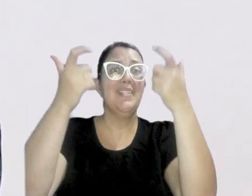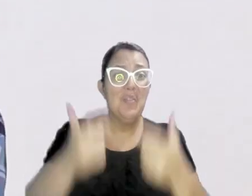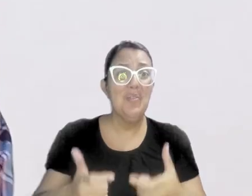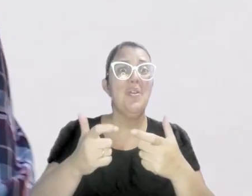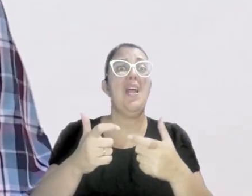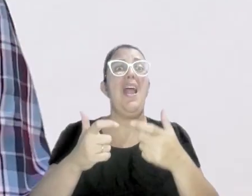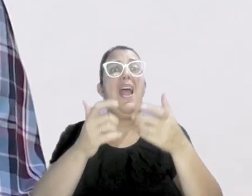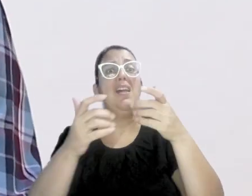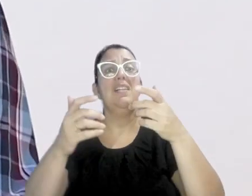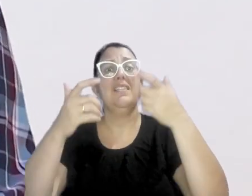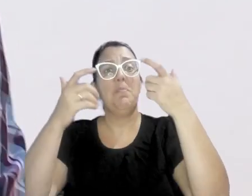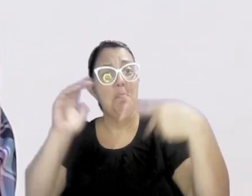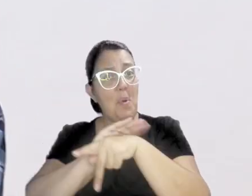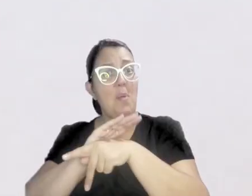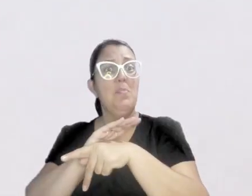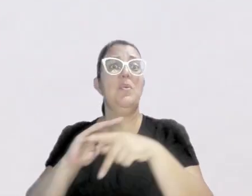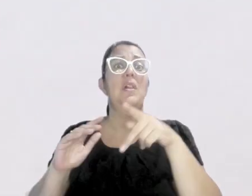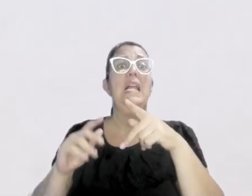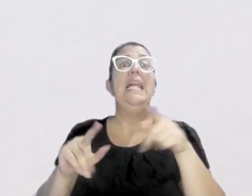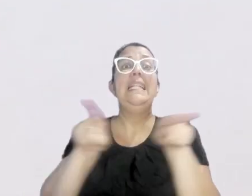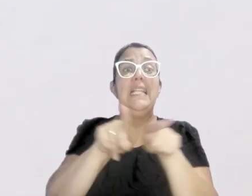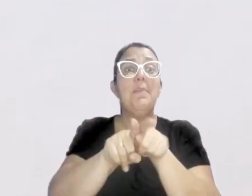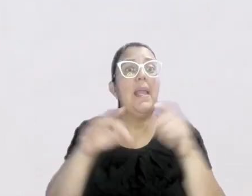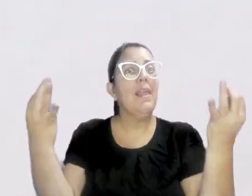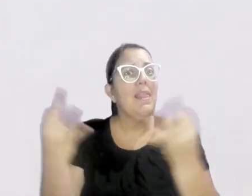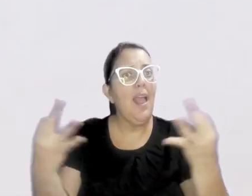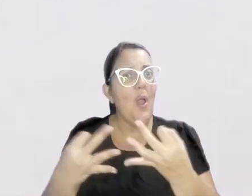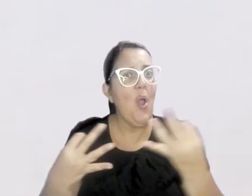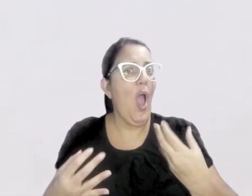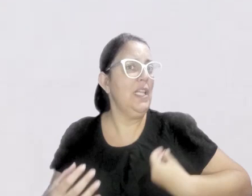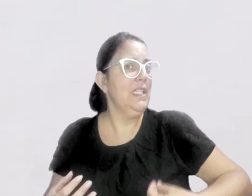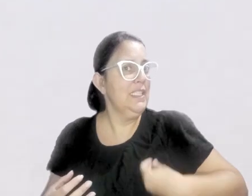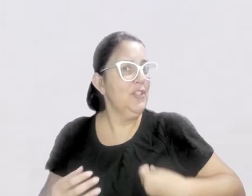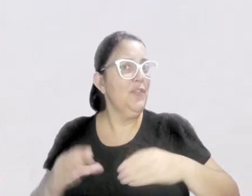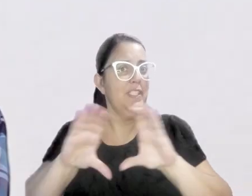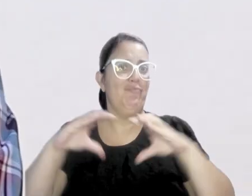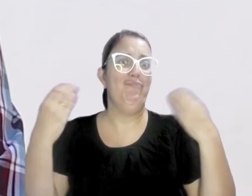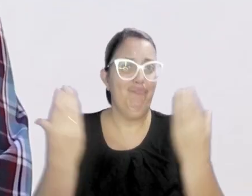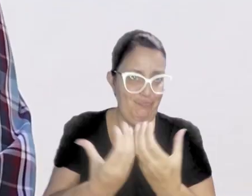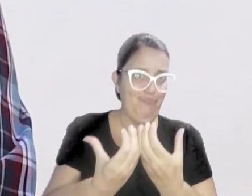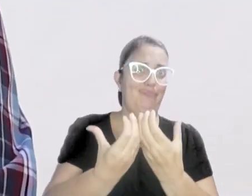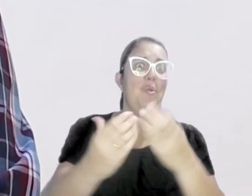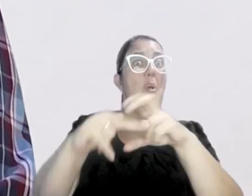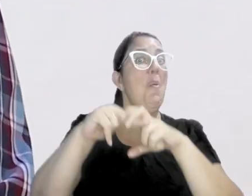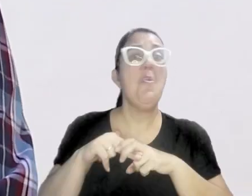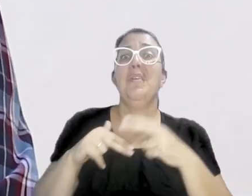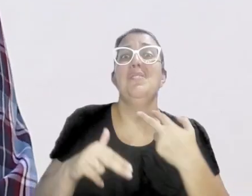Ele influencia concretamente, em última análise, na qualidade de vida das pessoas, das comunidades. E daí que ele não pode ser um instrumento